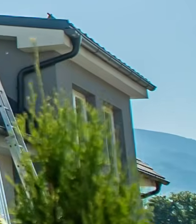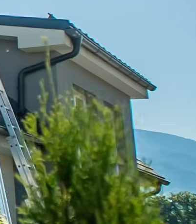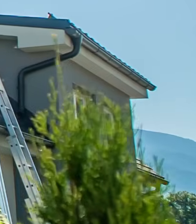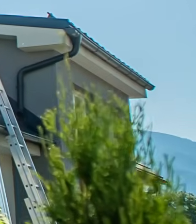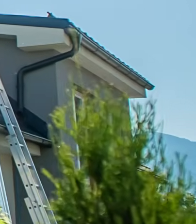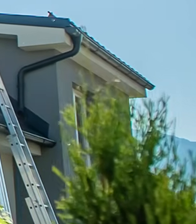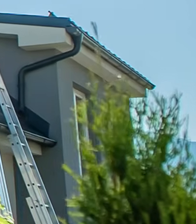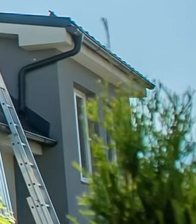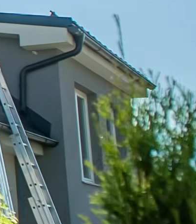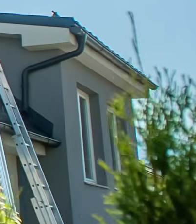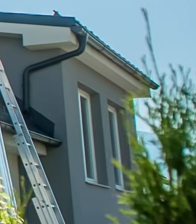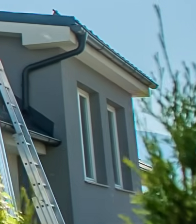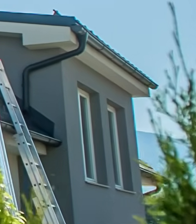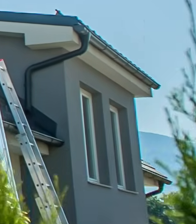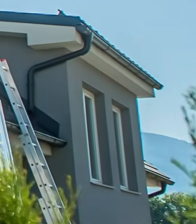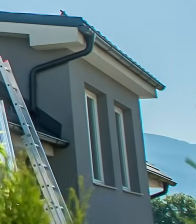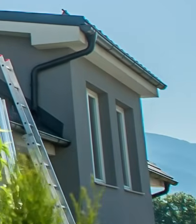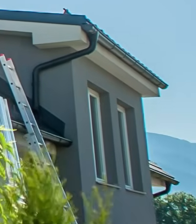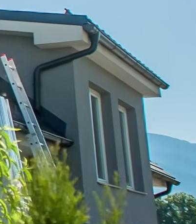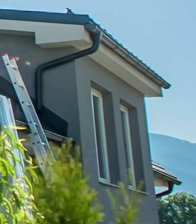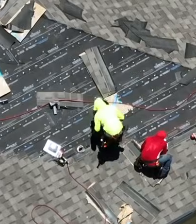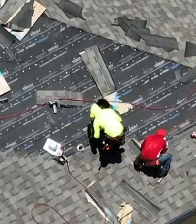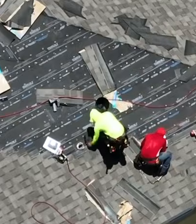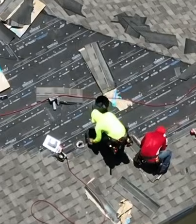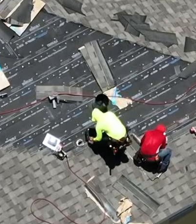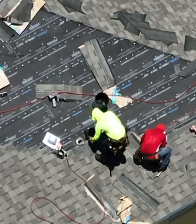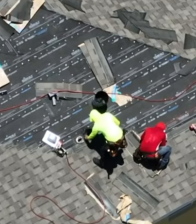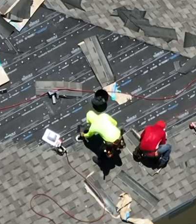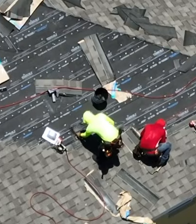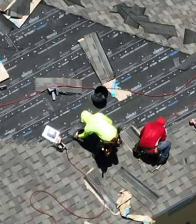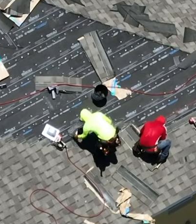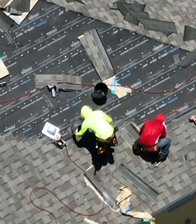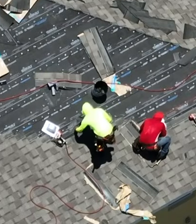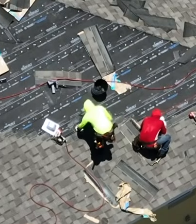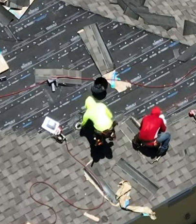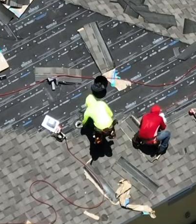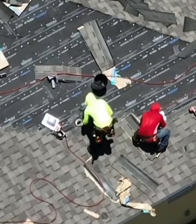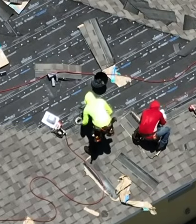El mexicano es arriesgado, le entra a todo y no le tiene miedo al trabajo duro, ya sea bajo el sol